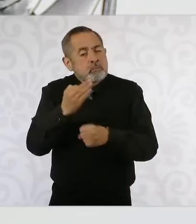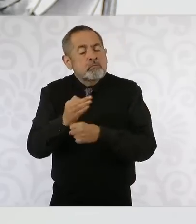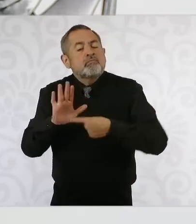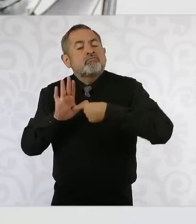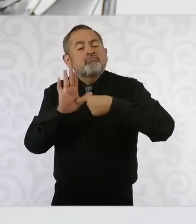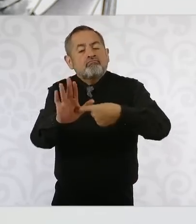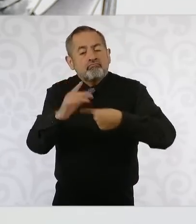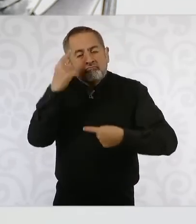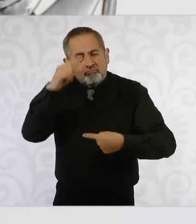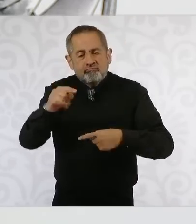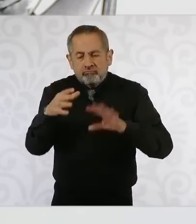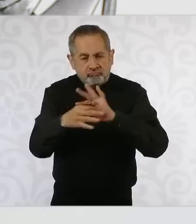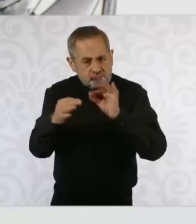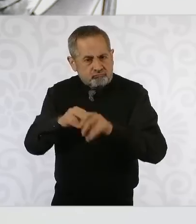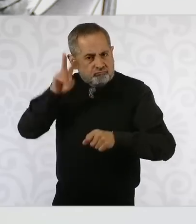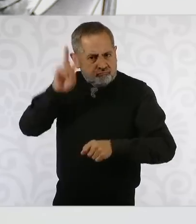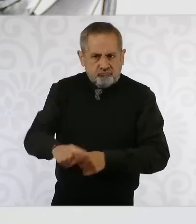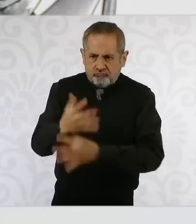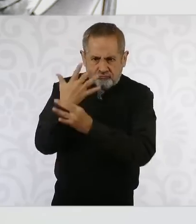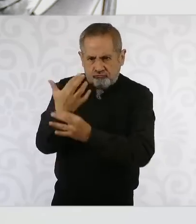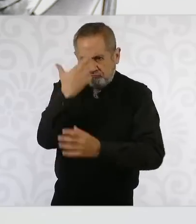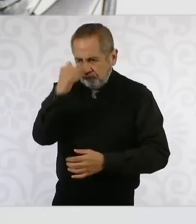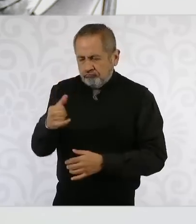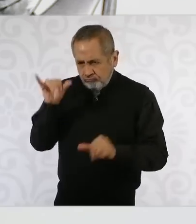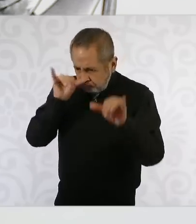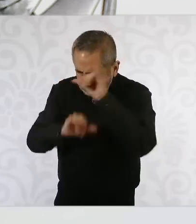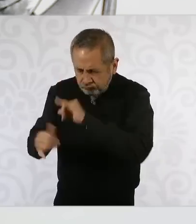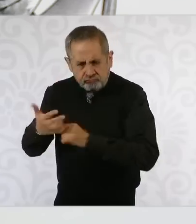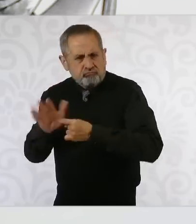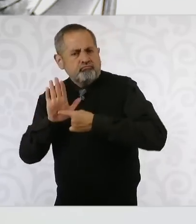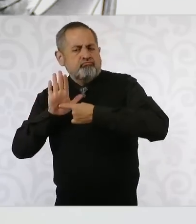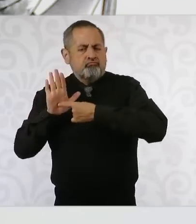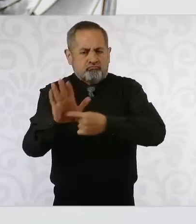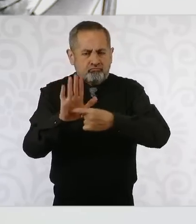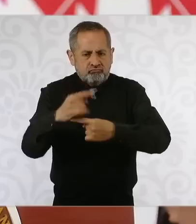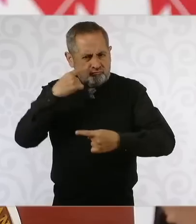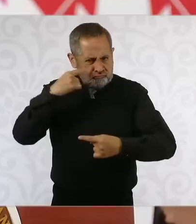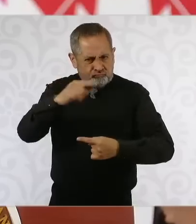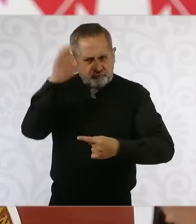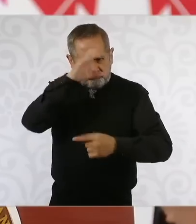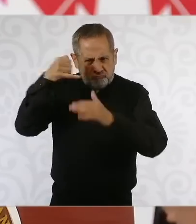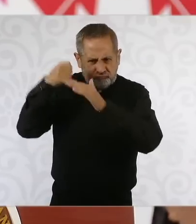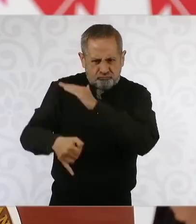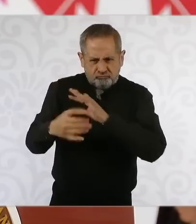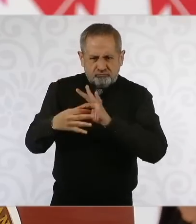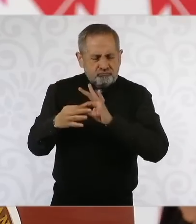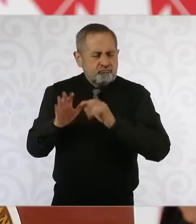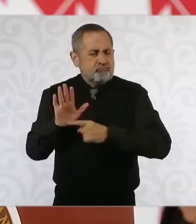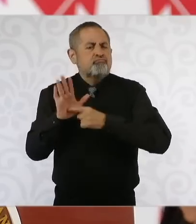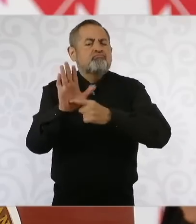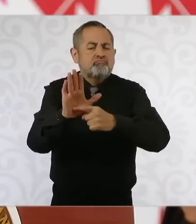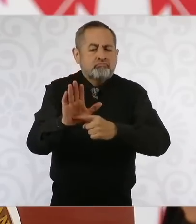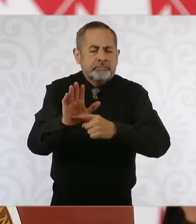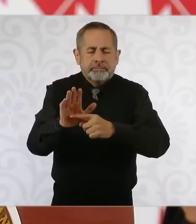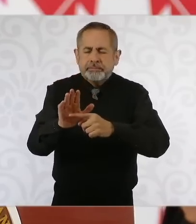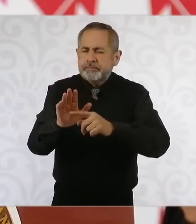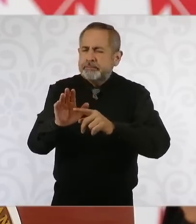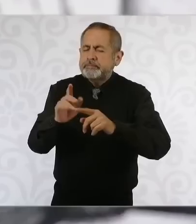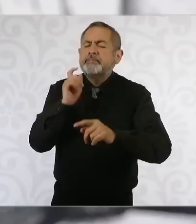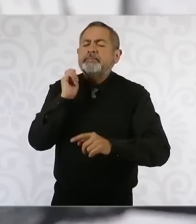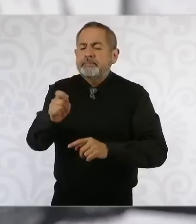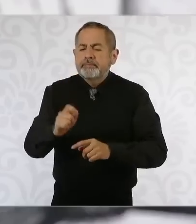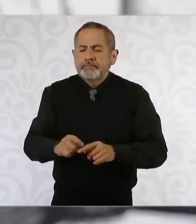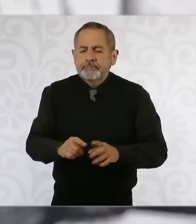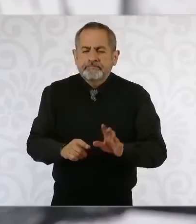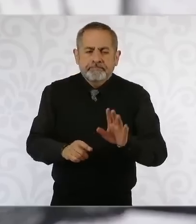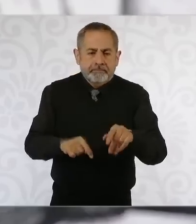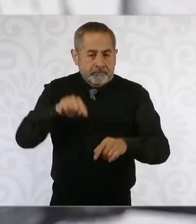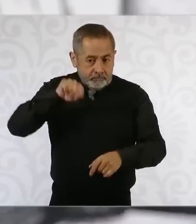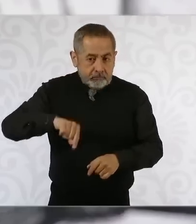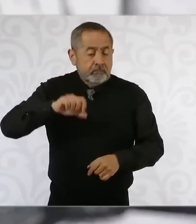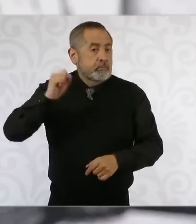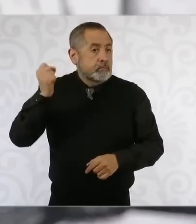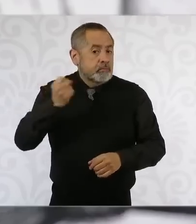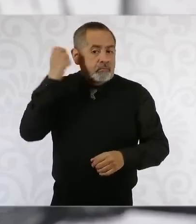científicas es de si debemos o no mencionar en esta mañanera y en cualquier lugar y en cualquier